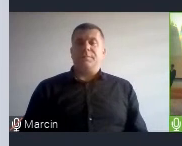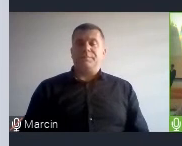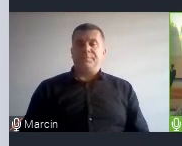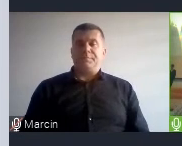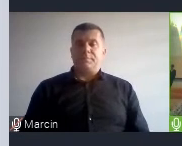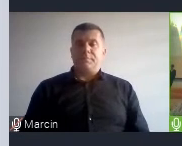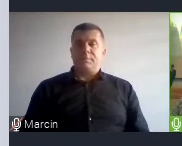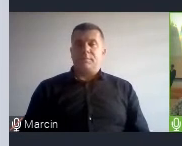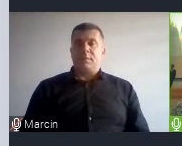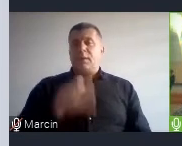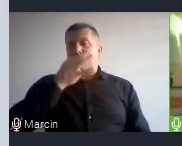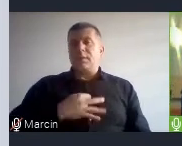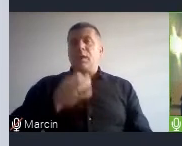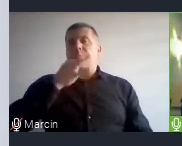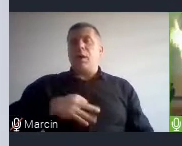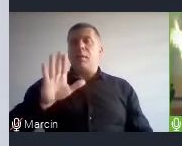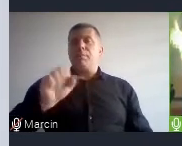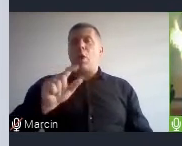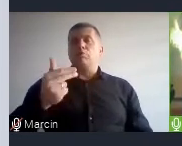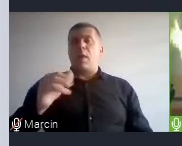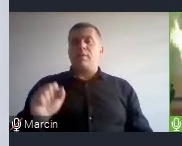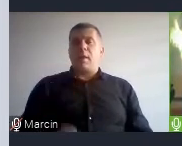Pytanie od Pani Bożeny: